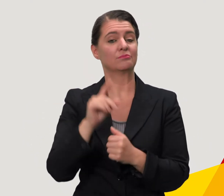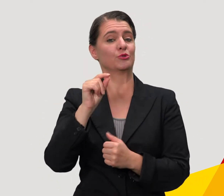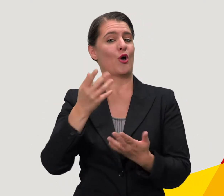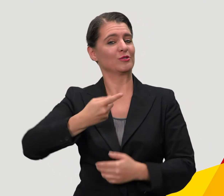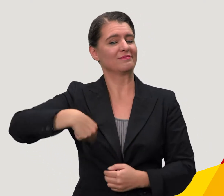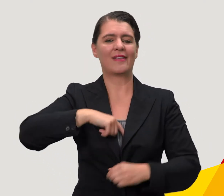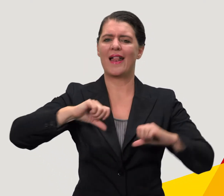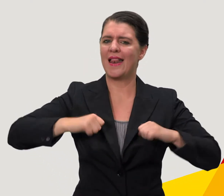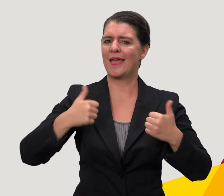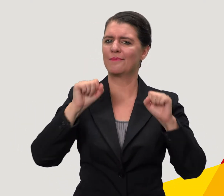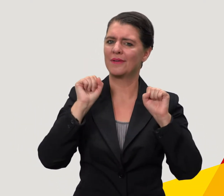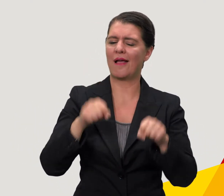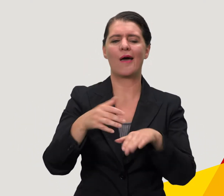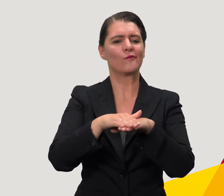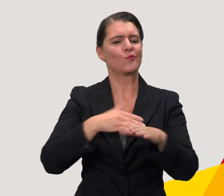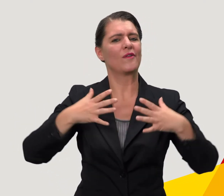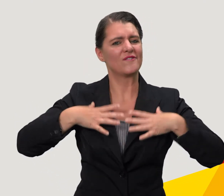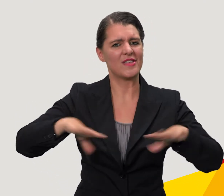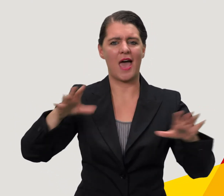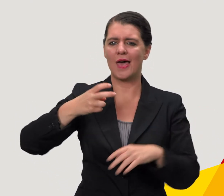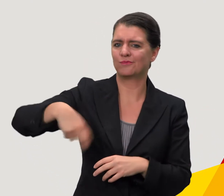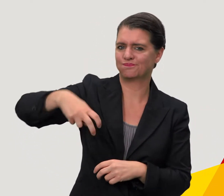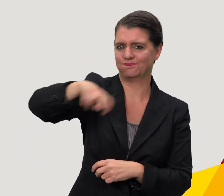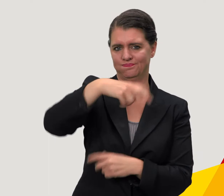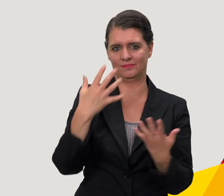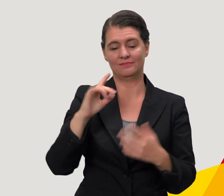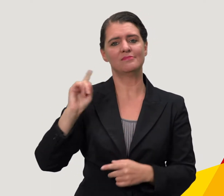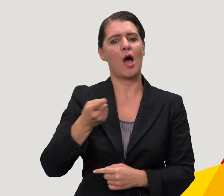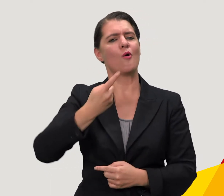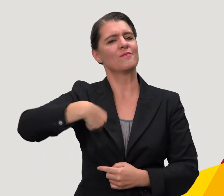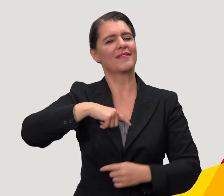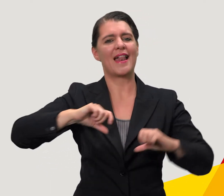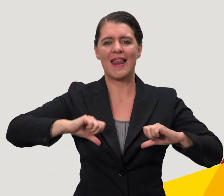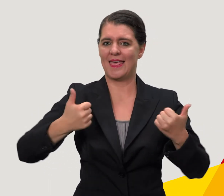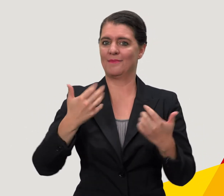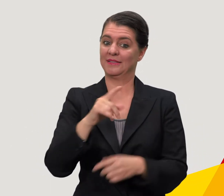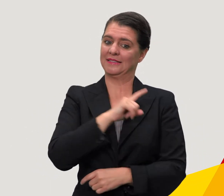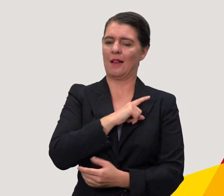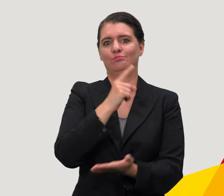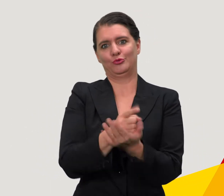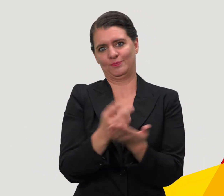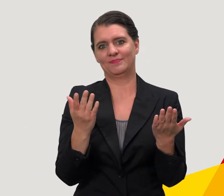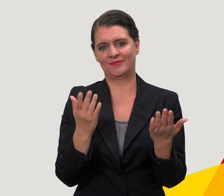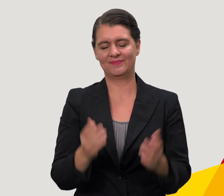Deshalb können wir frei und selbstbestimmt leben.